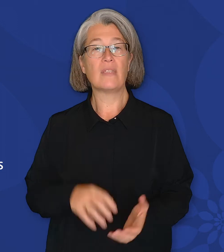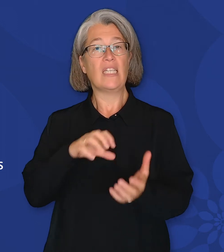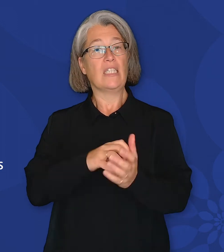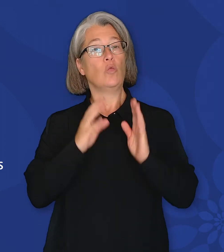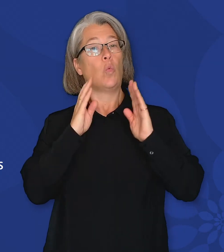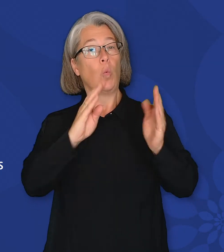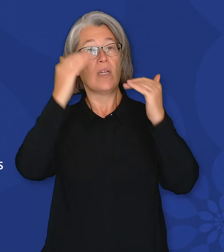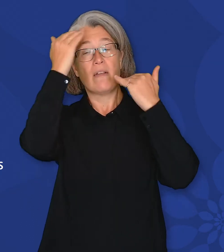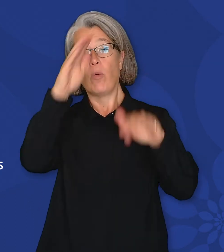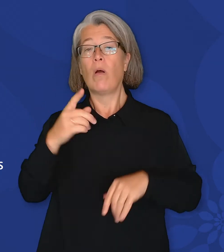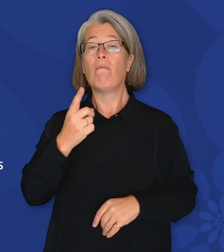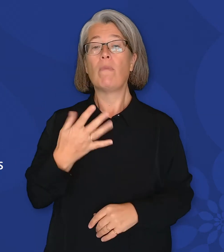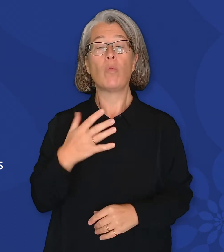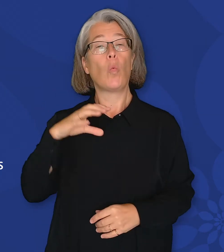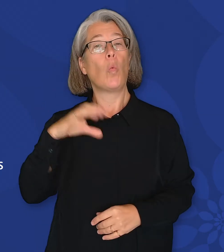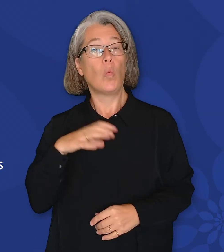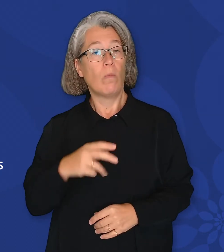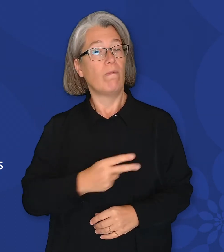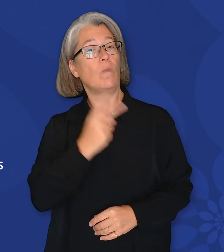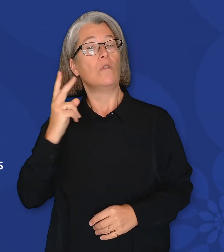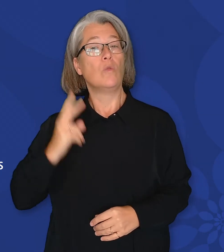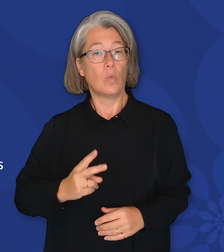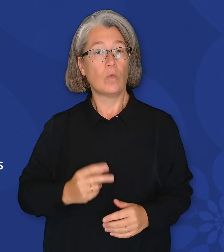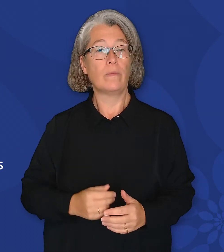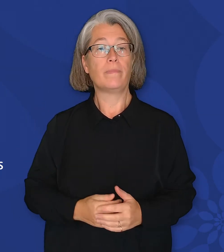Statsrådet informerar 15.10.2020.